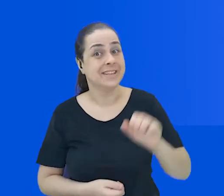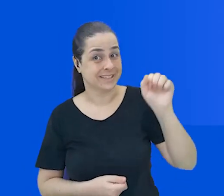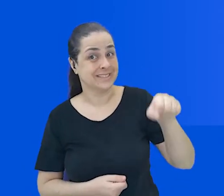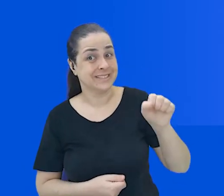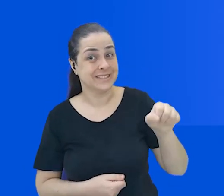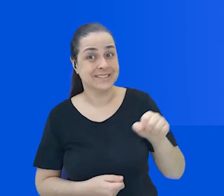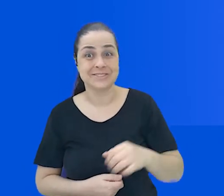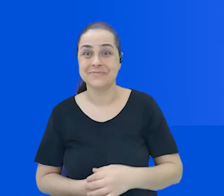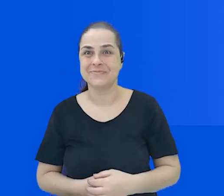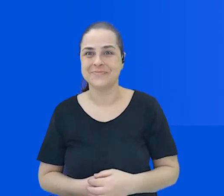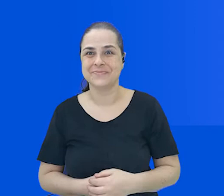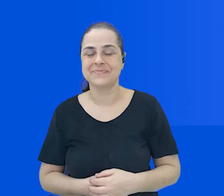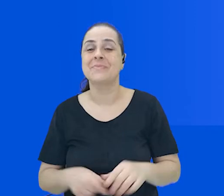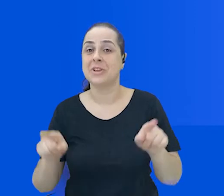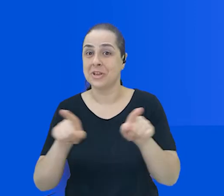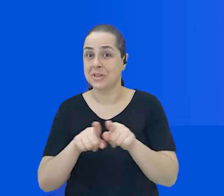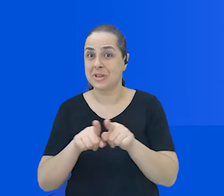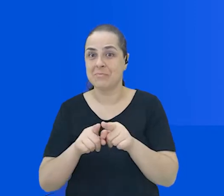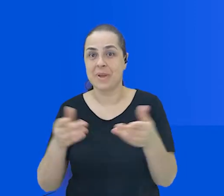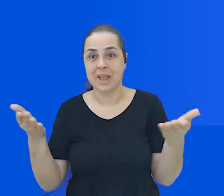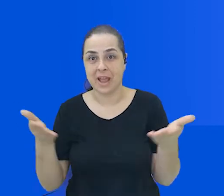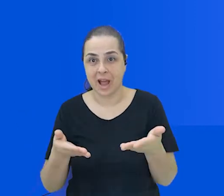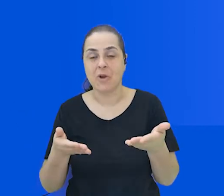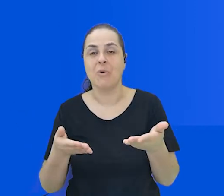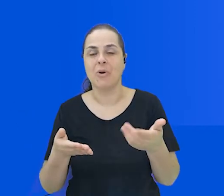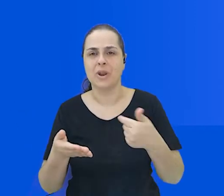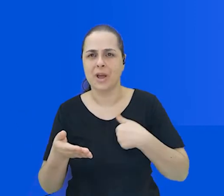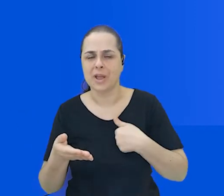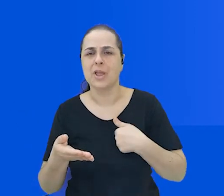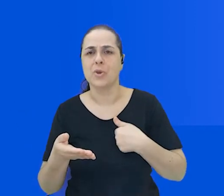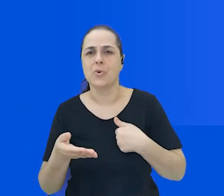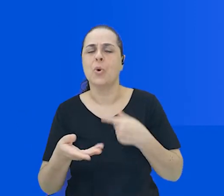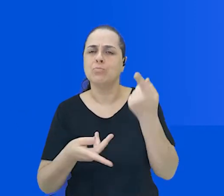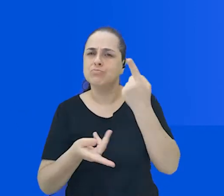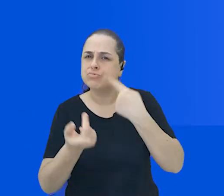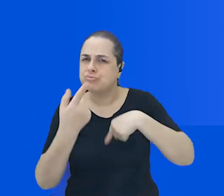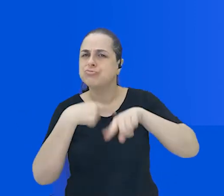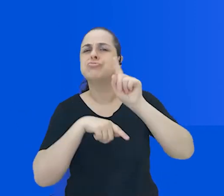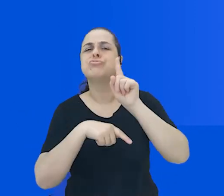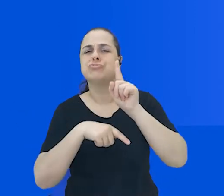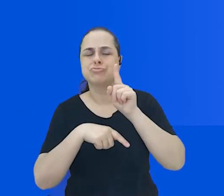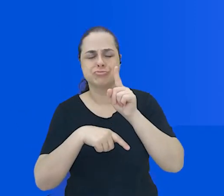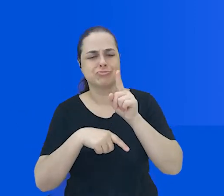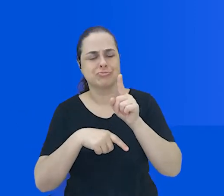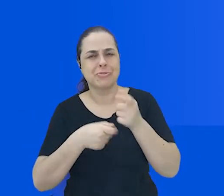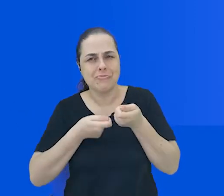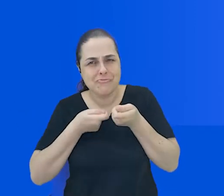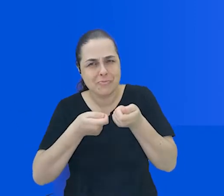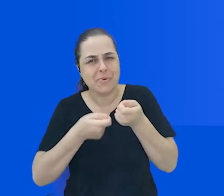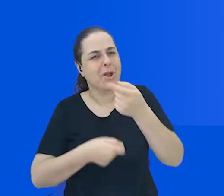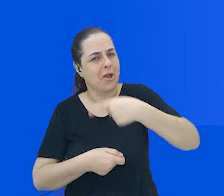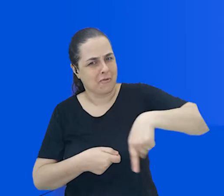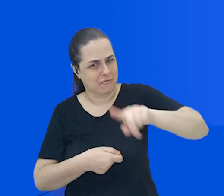Aí sim, e Cá eu vou dar um saltinho aqui a mais, até pra gente se provocar aqui, porque vocês são experts nos assuntos.